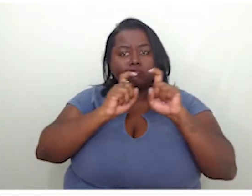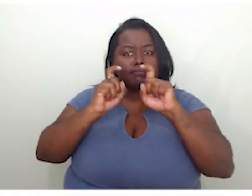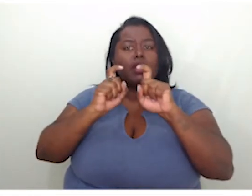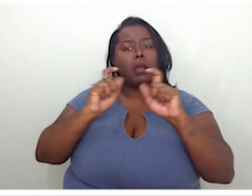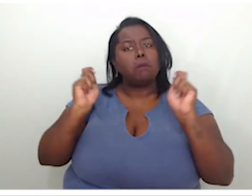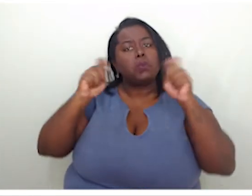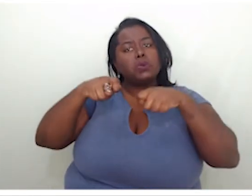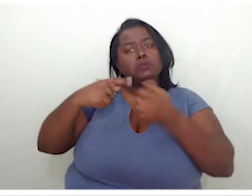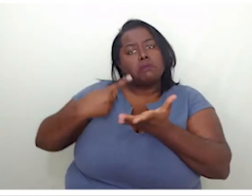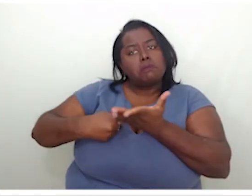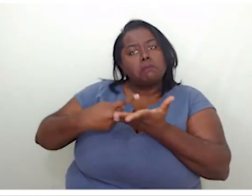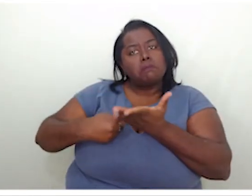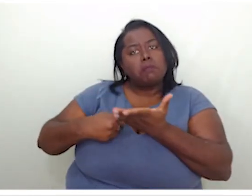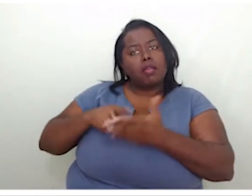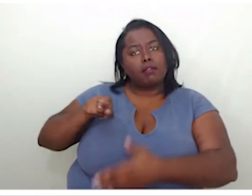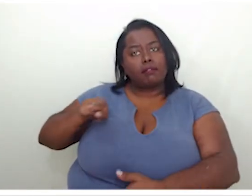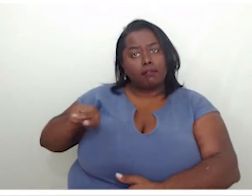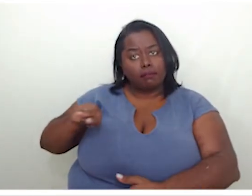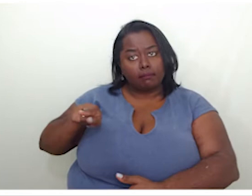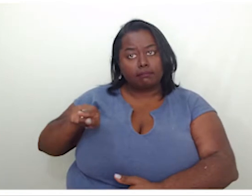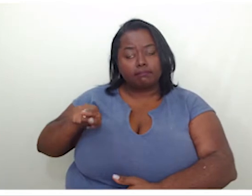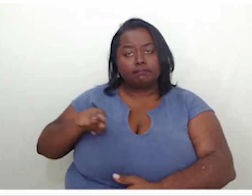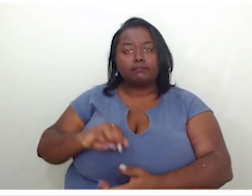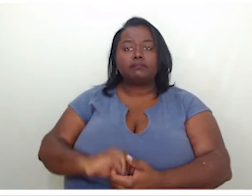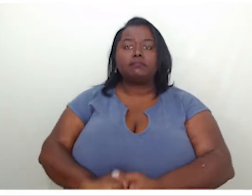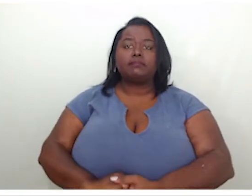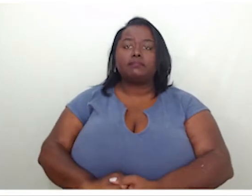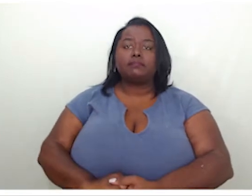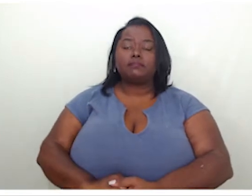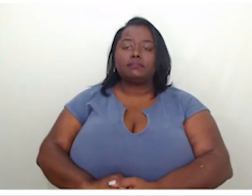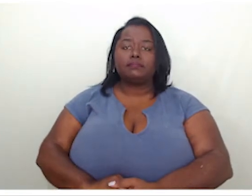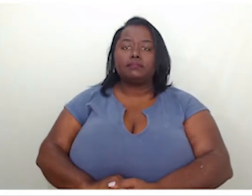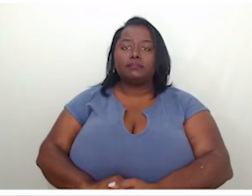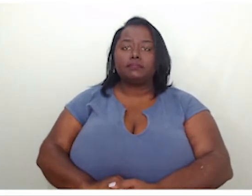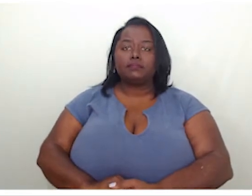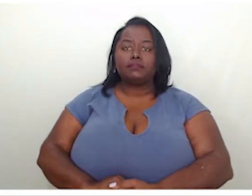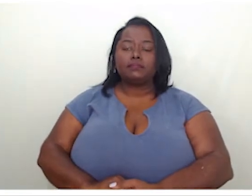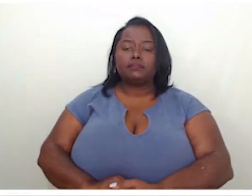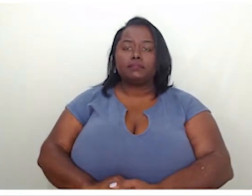Cada aprendiz tiene un portafolio en línea de competencias,